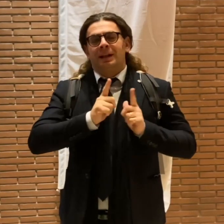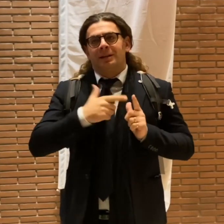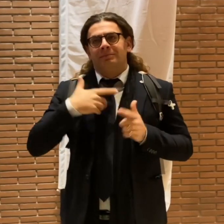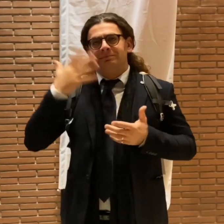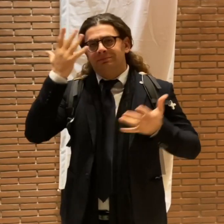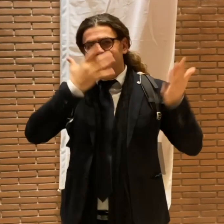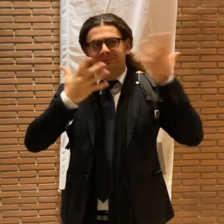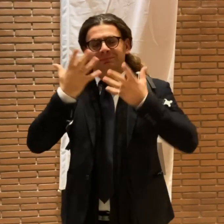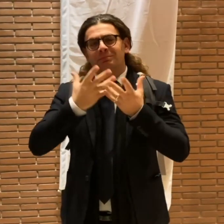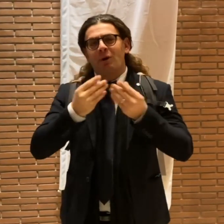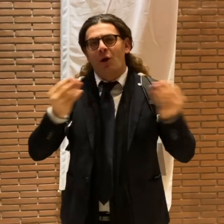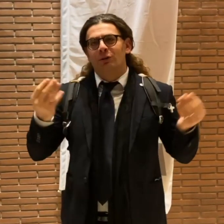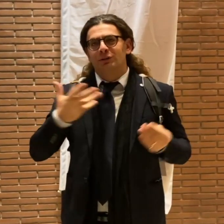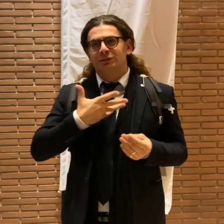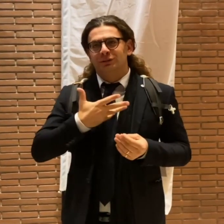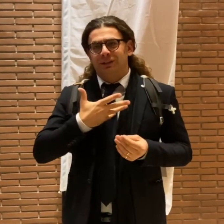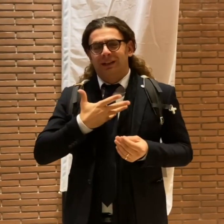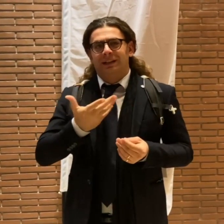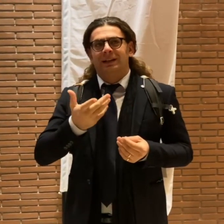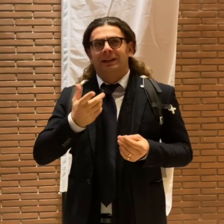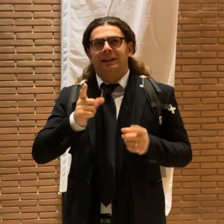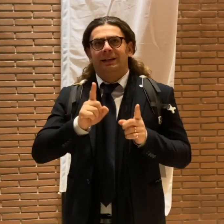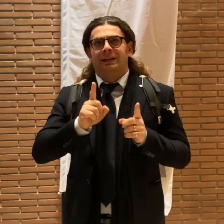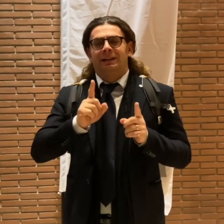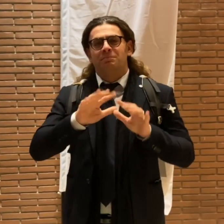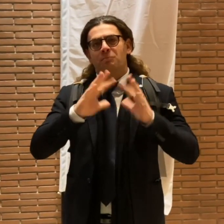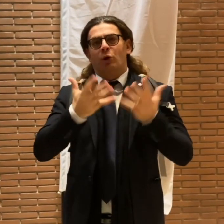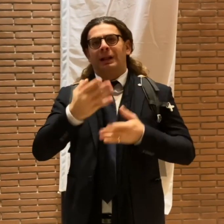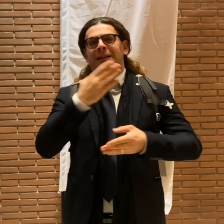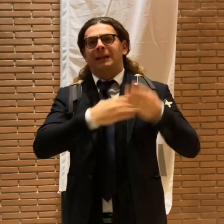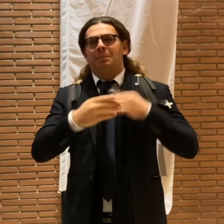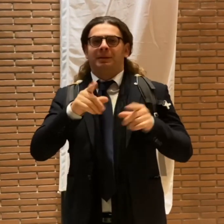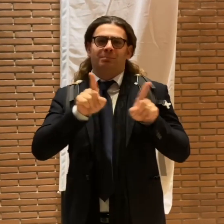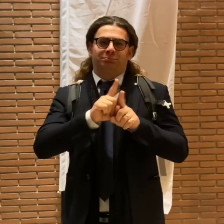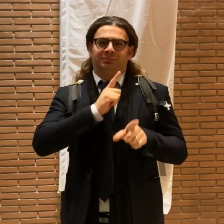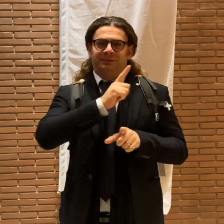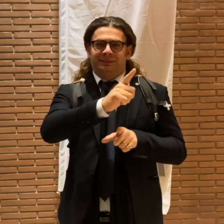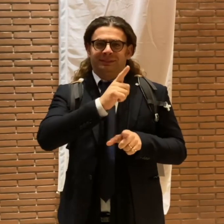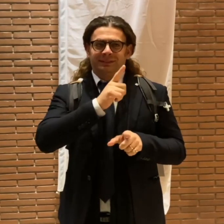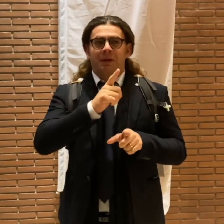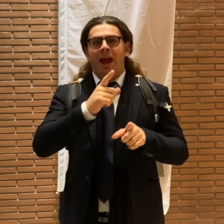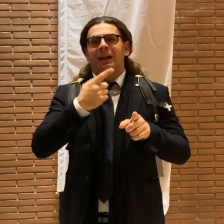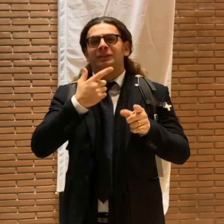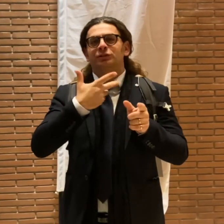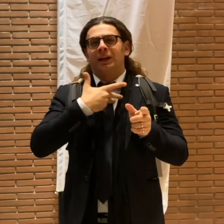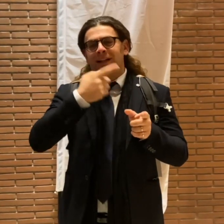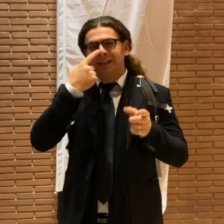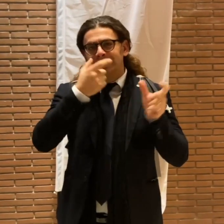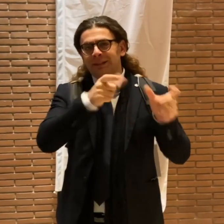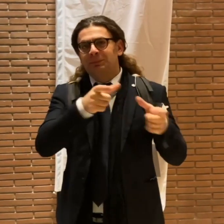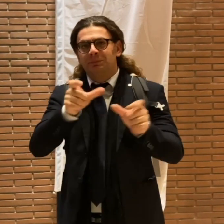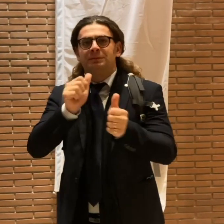La cerimonia è stata per noi fonte di grande riflessione, riguardando il mondo della disabilità, a cui sia l'ENS che il CIP appartengono,